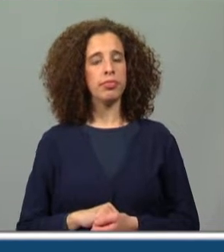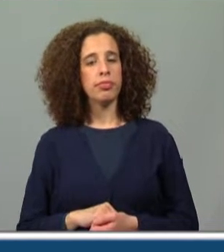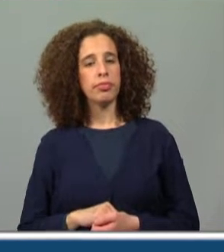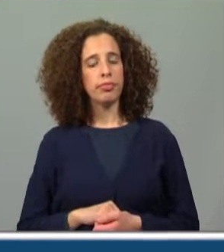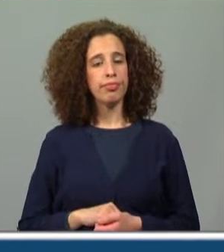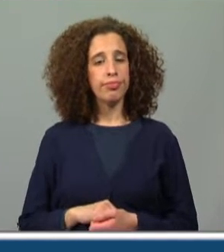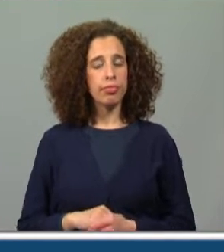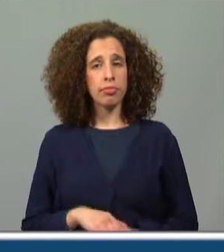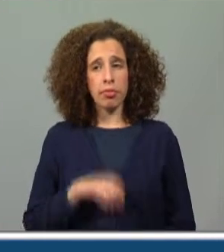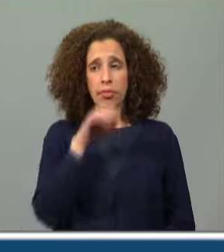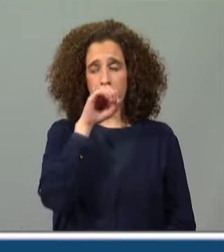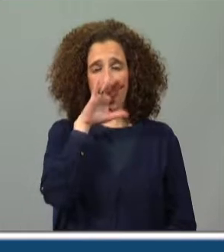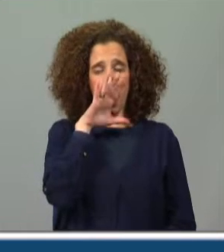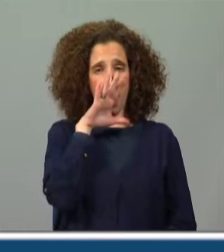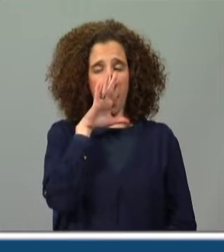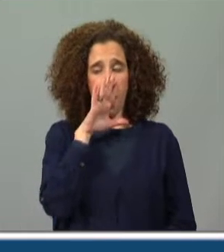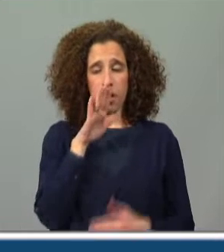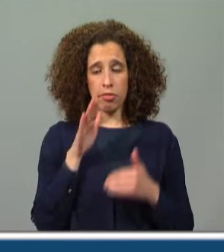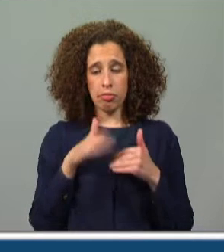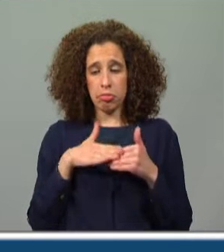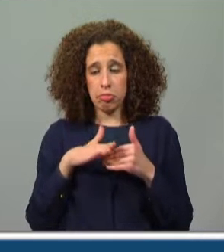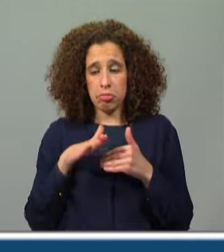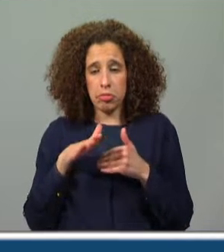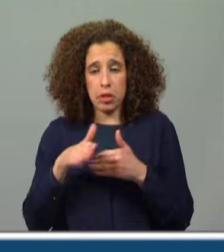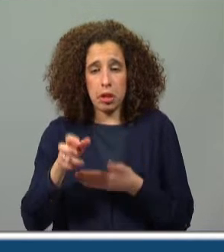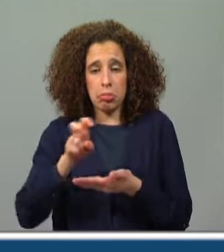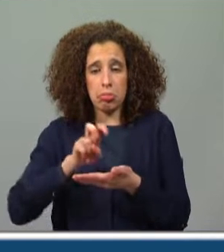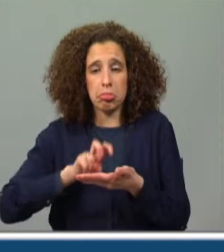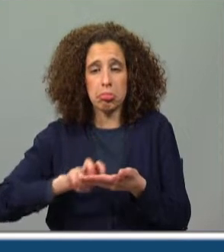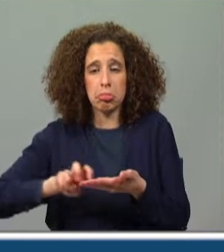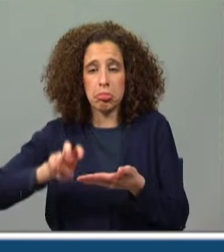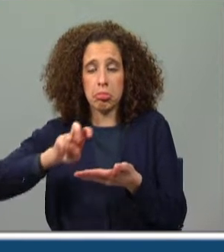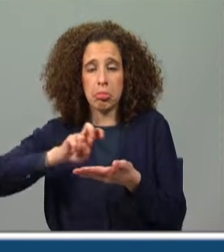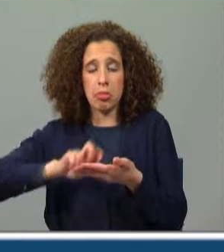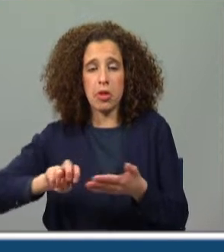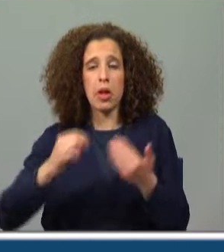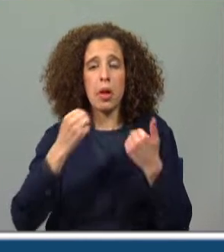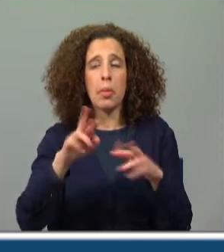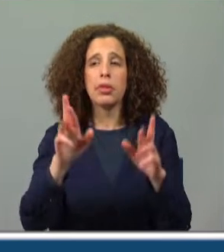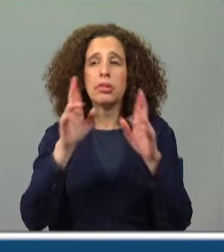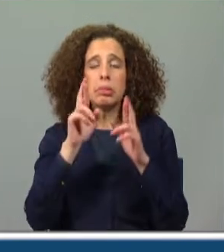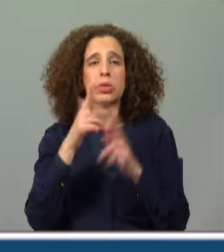porque aberta sair devagar Mas em breve esperança de novo me tomava 因為打開慢慢出來但很快希望又帶走了我